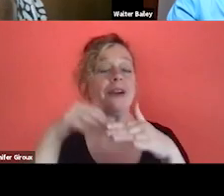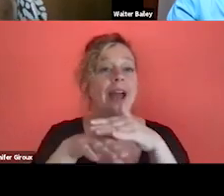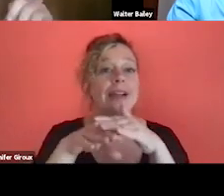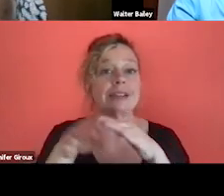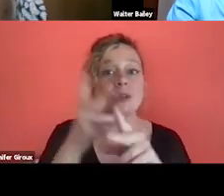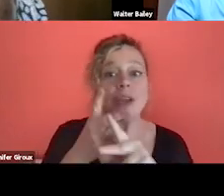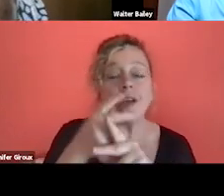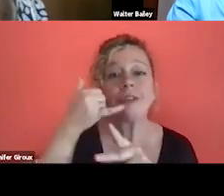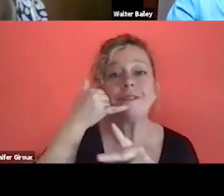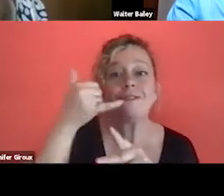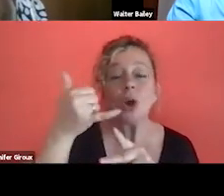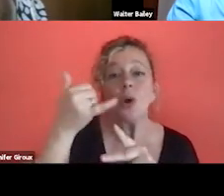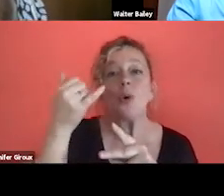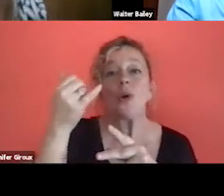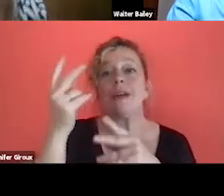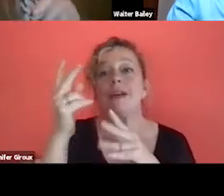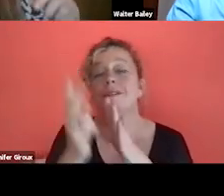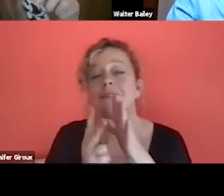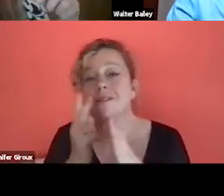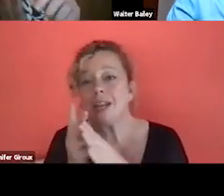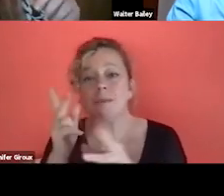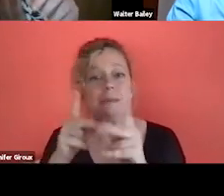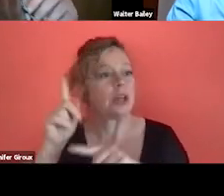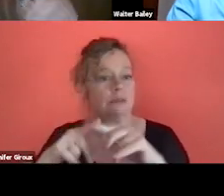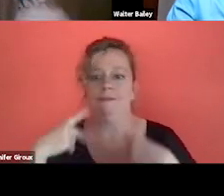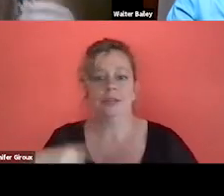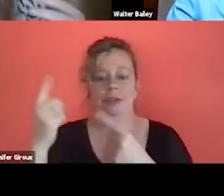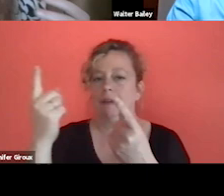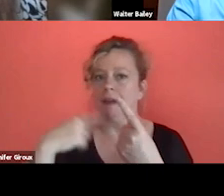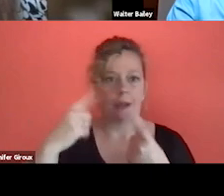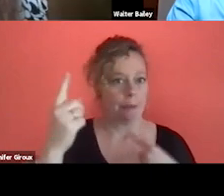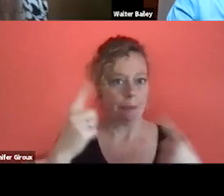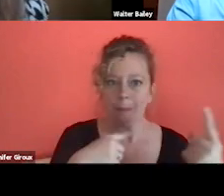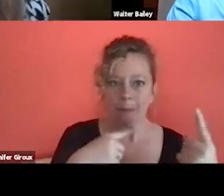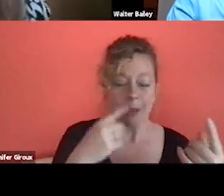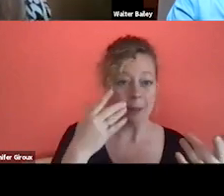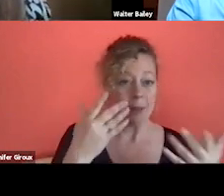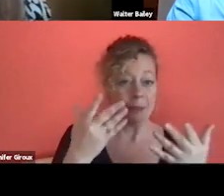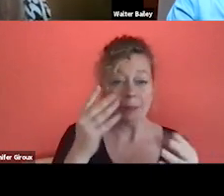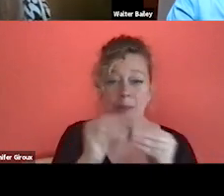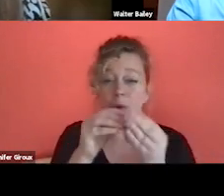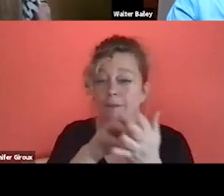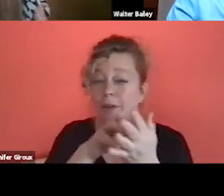Personas que no pudieron entrar físicamente, personas que pueden ser más vulnerables durante una visita telefónica.